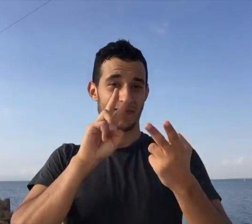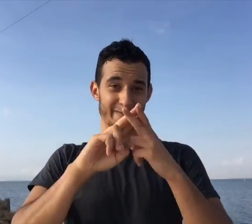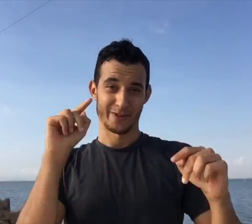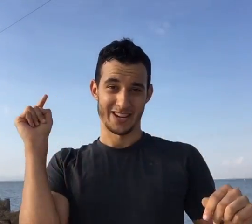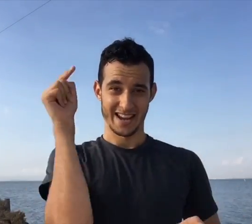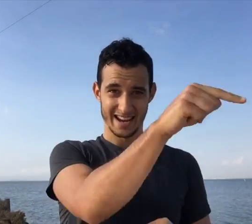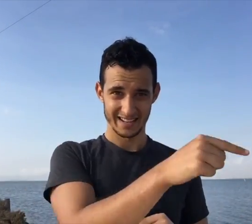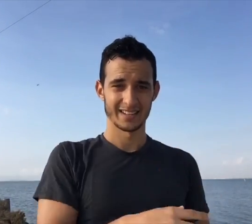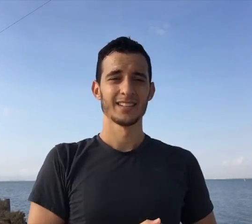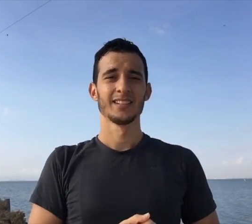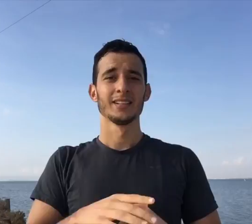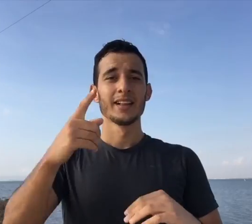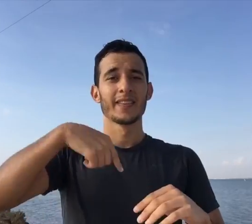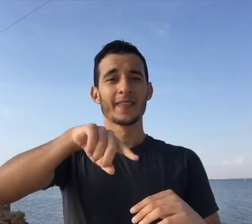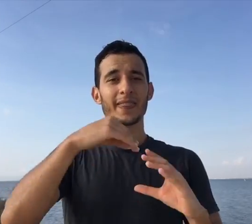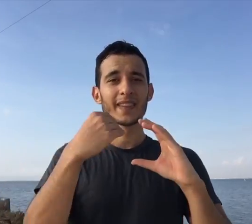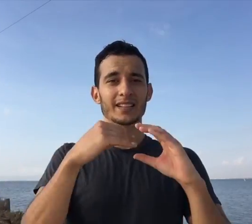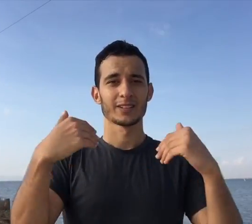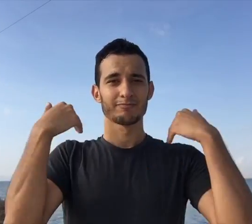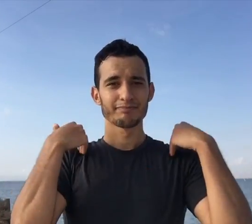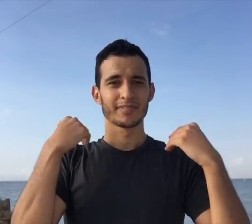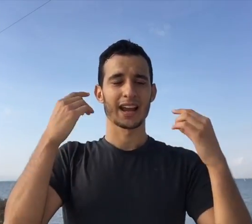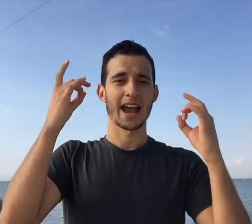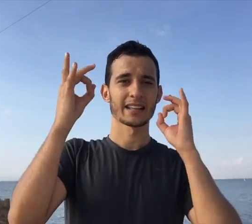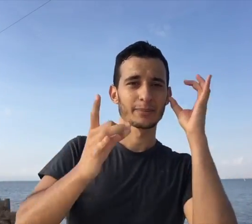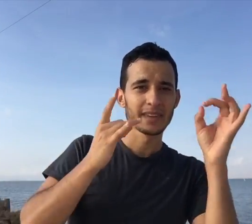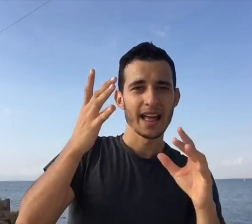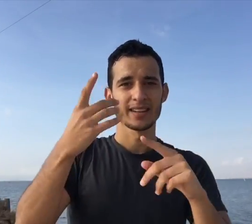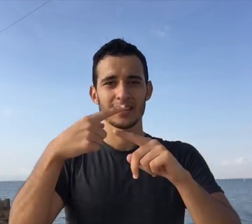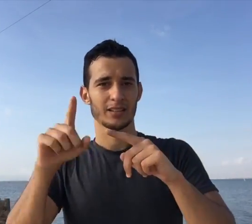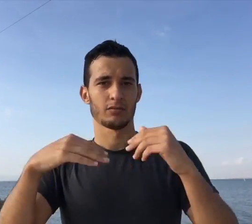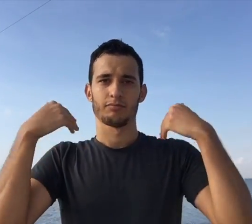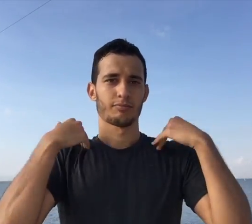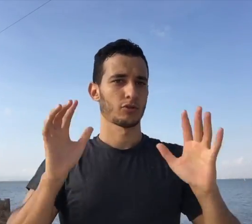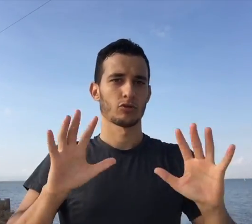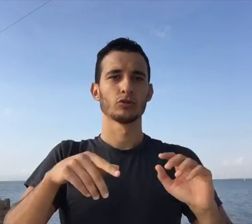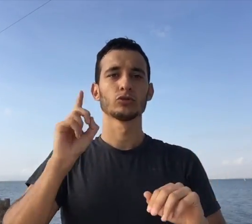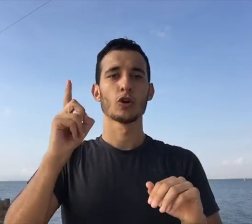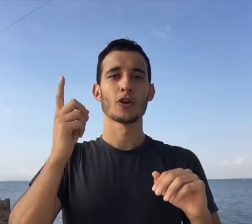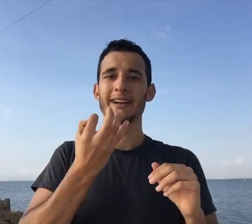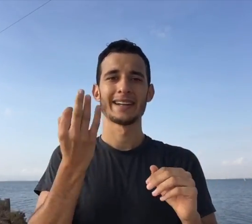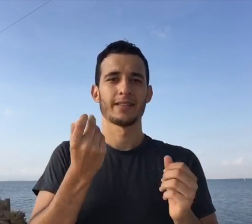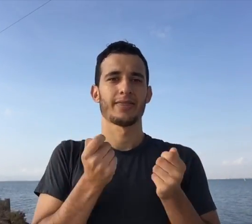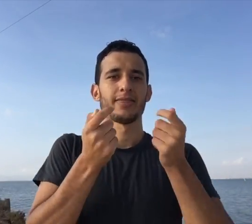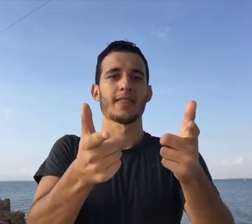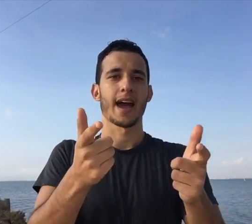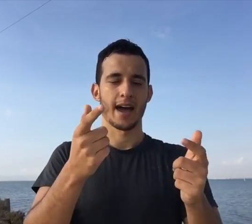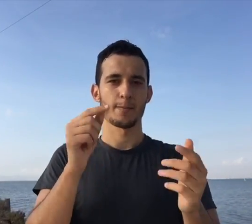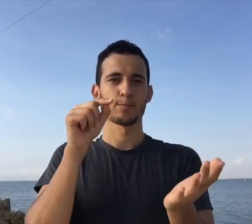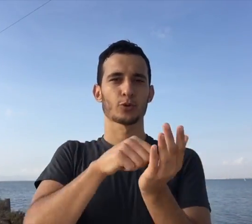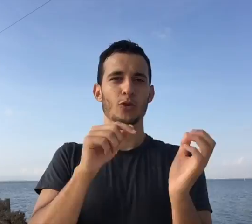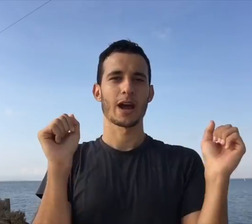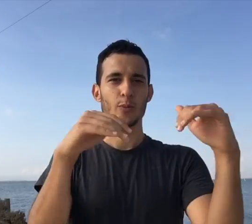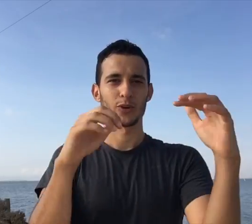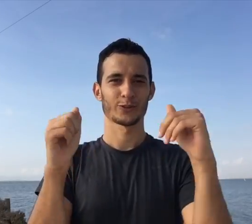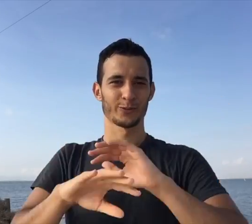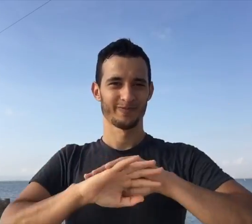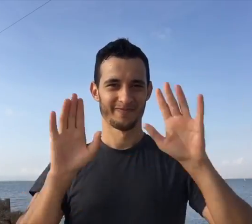¡Nos vemos ahí! La CJS-CNSE no se responsabiliza del evento, únicamente facilitamos un punto de encuentro.